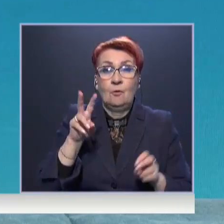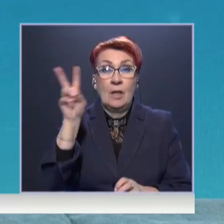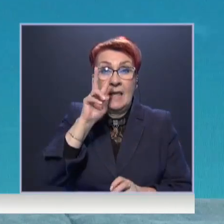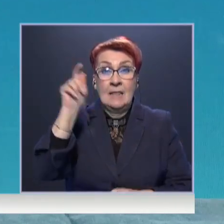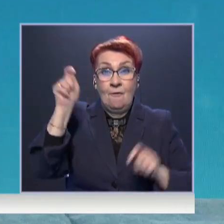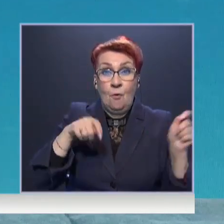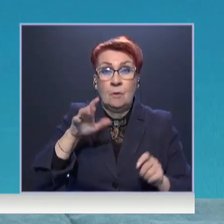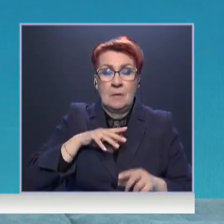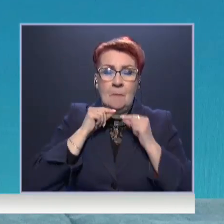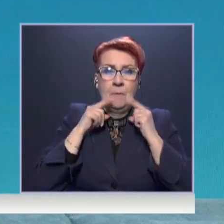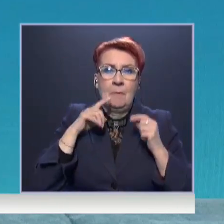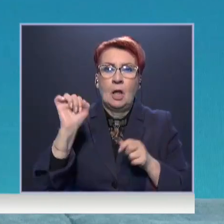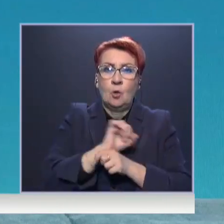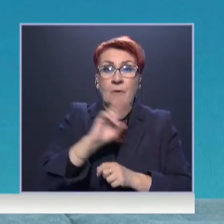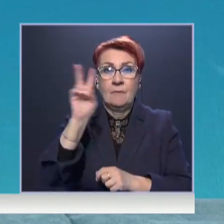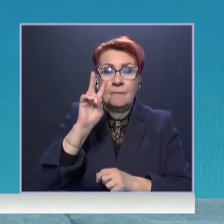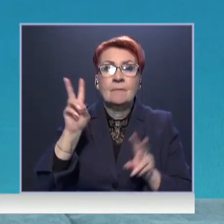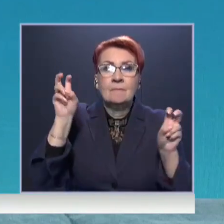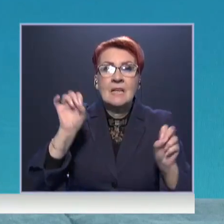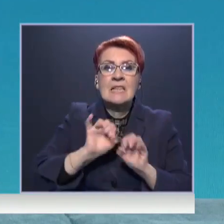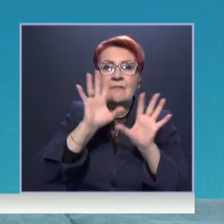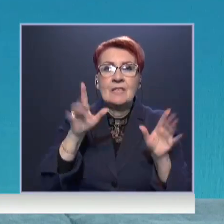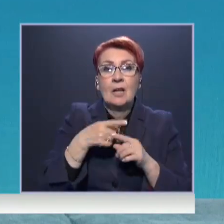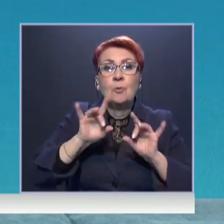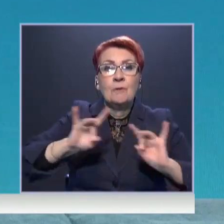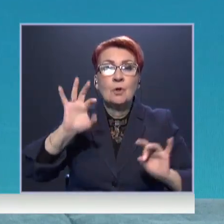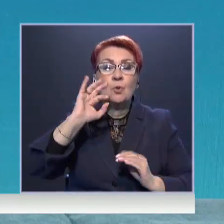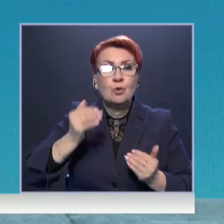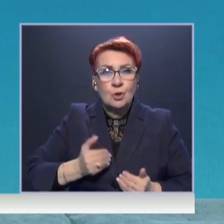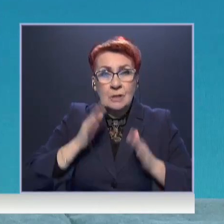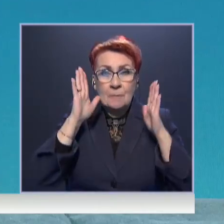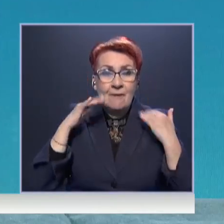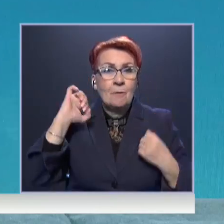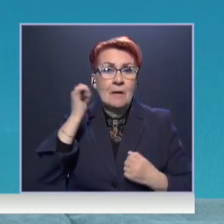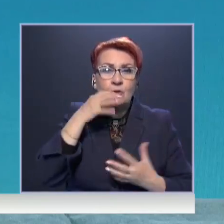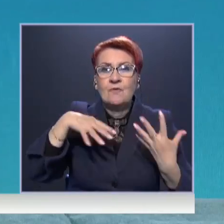премьера документального фильма Святитель который повествует о жизни патриарха Московского и всея Руси